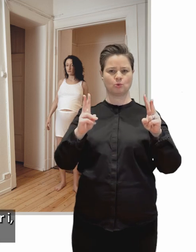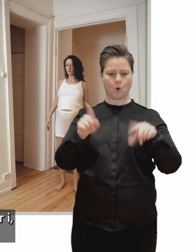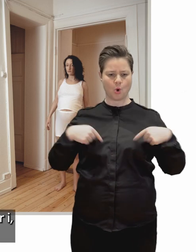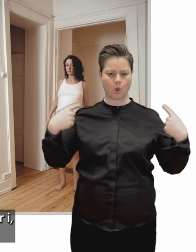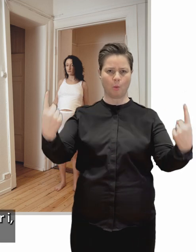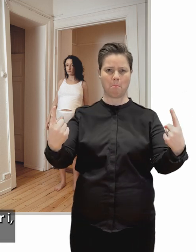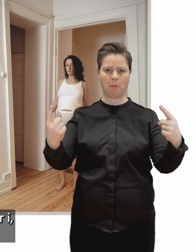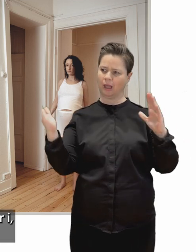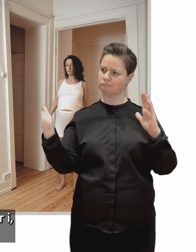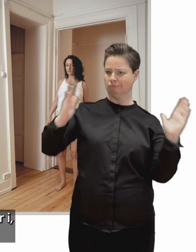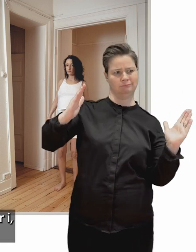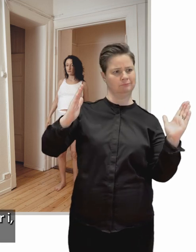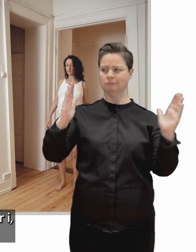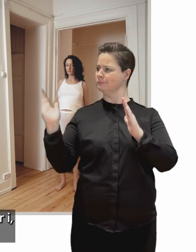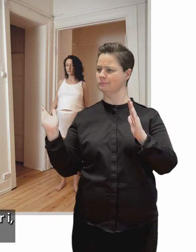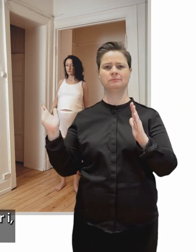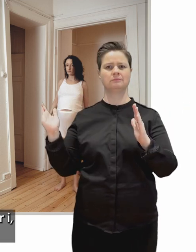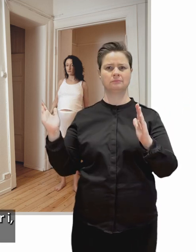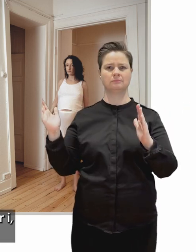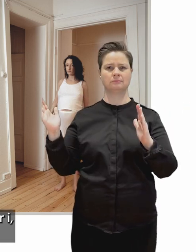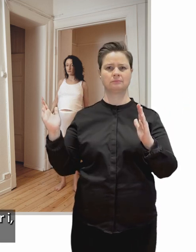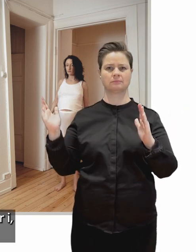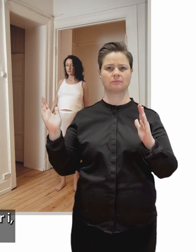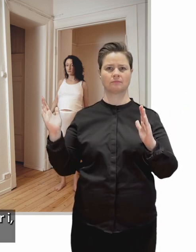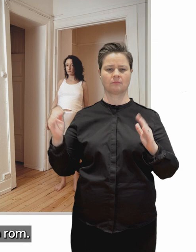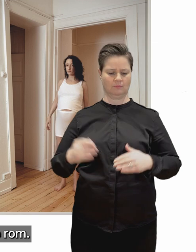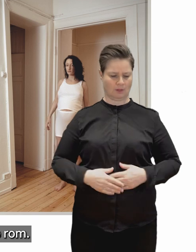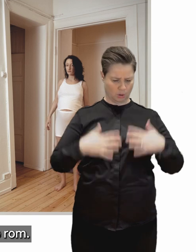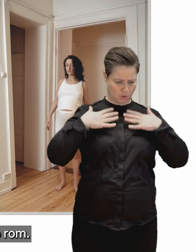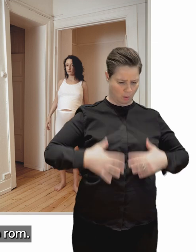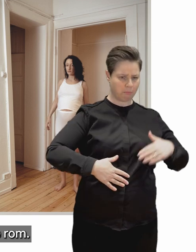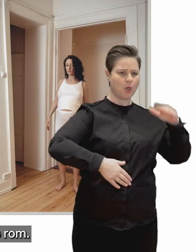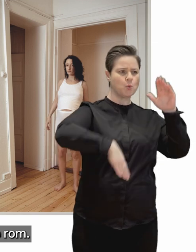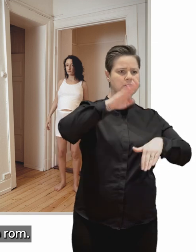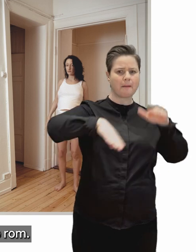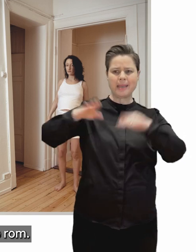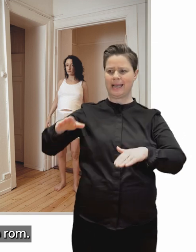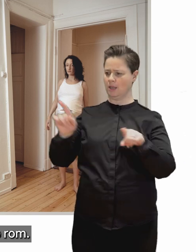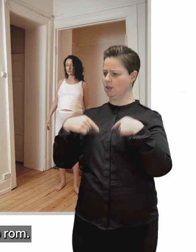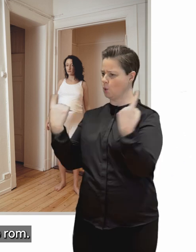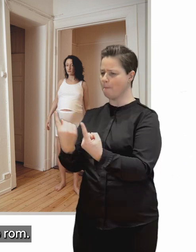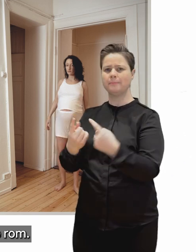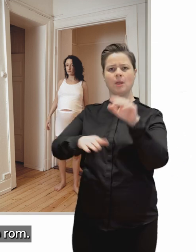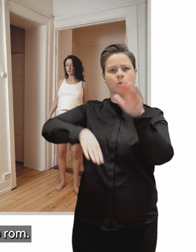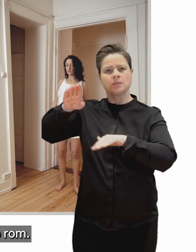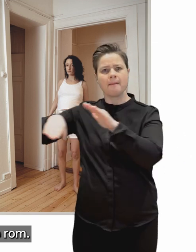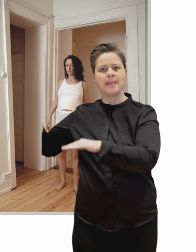Rommene kvinnen står i, er skakke, de også. En ustabil kropp i ustabile rom.